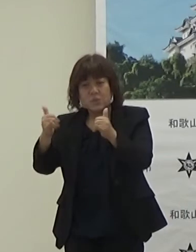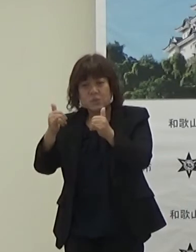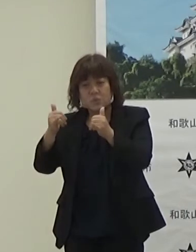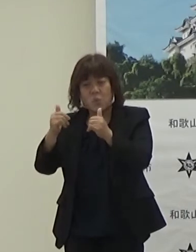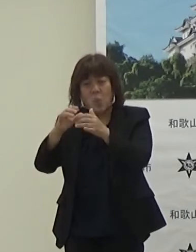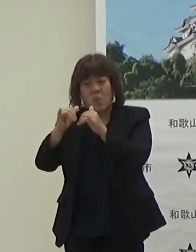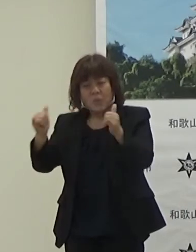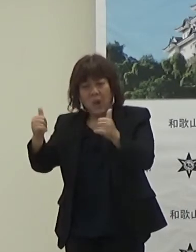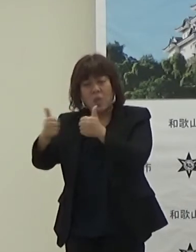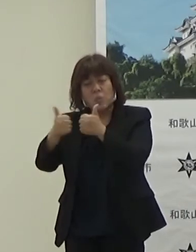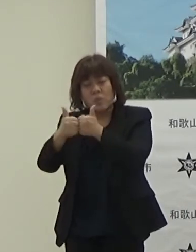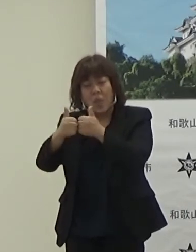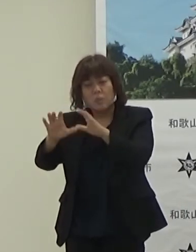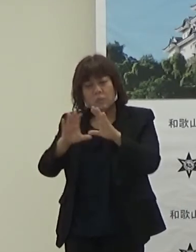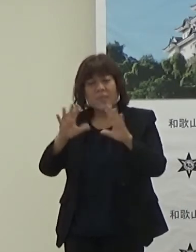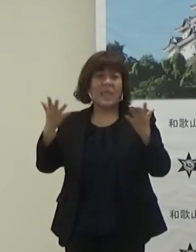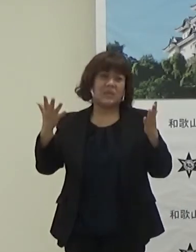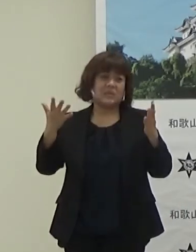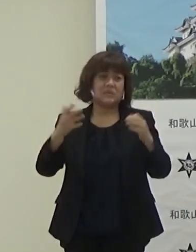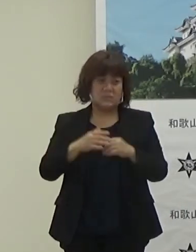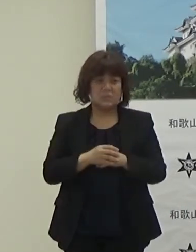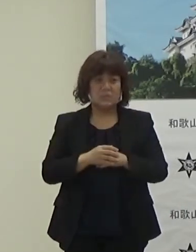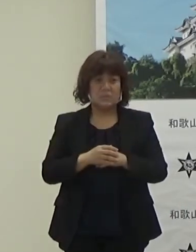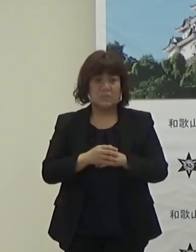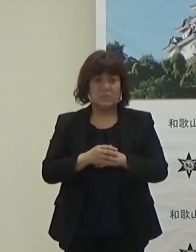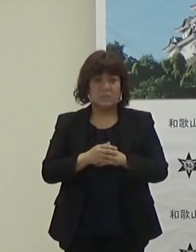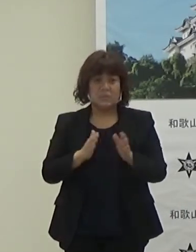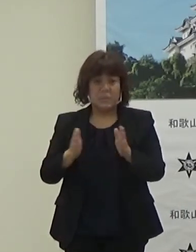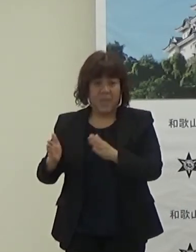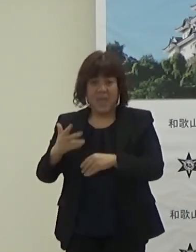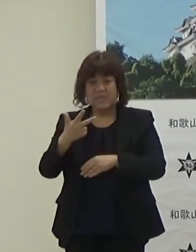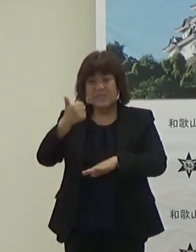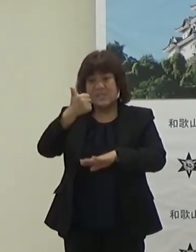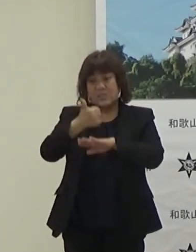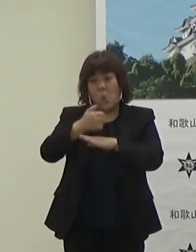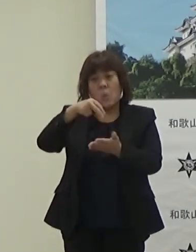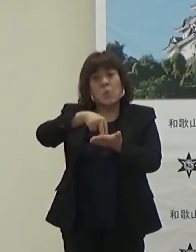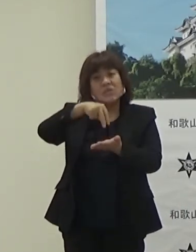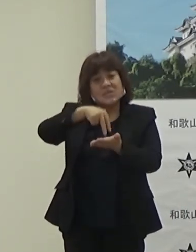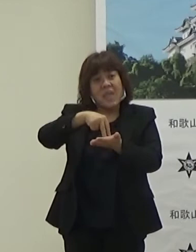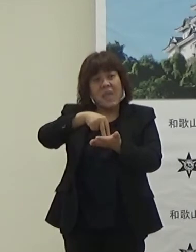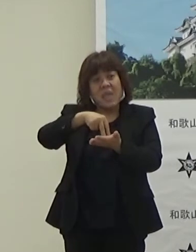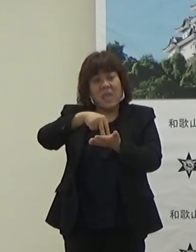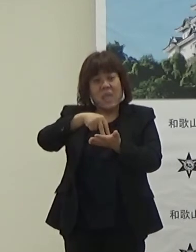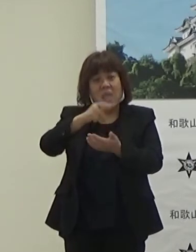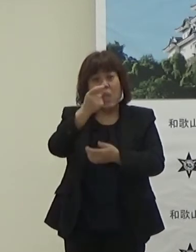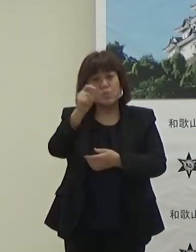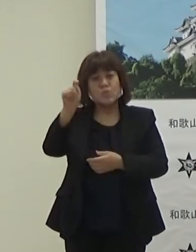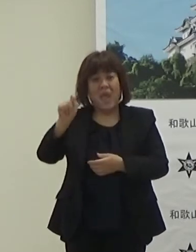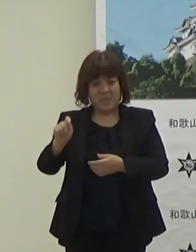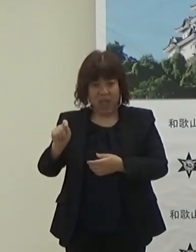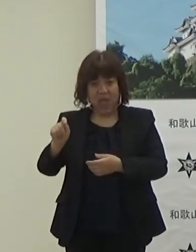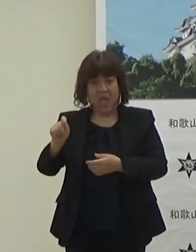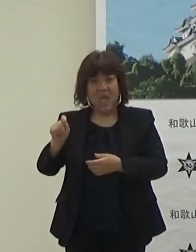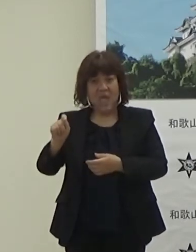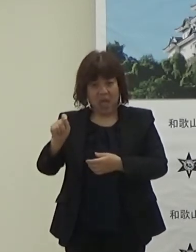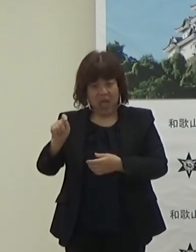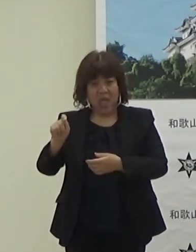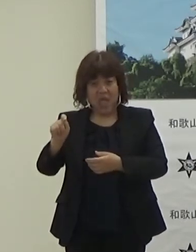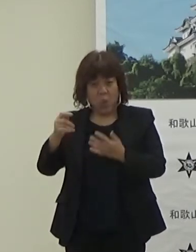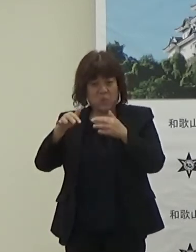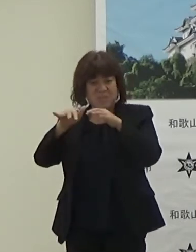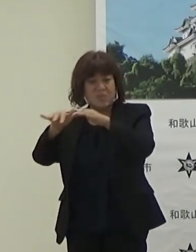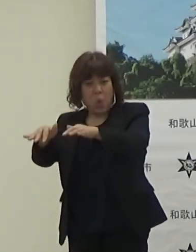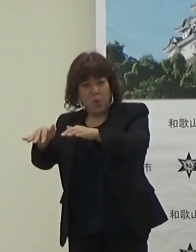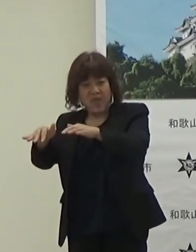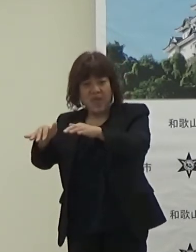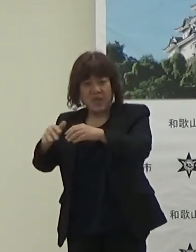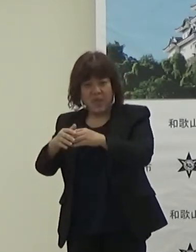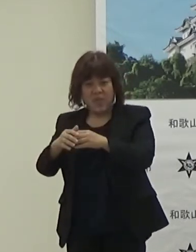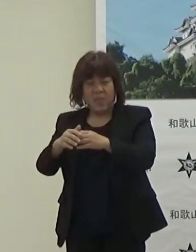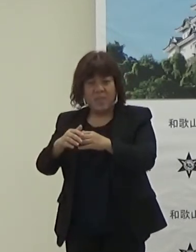改めて市長としてロシアのウクライナの侵攻で先ほど避難民の方の人数